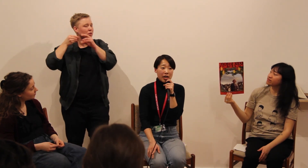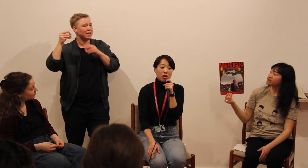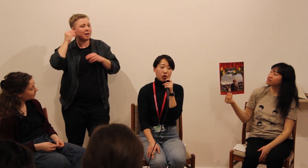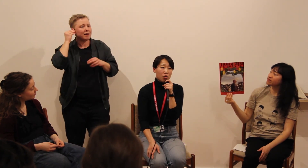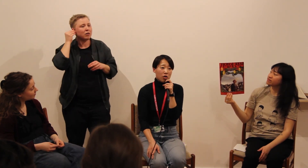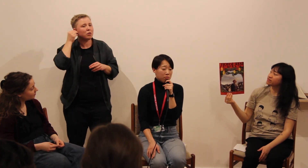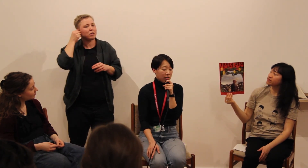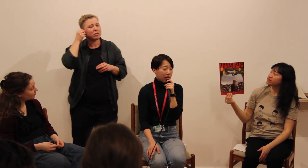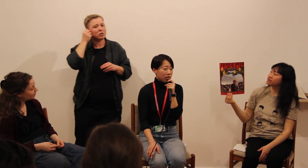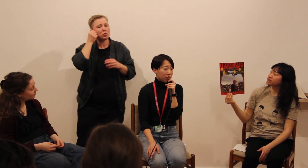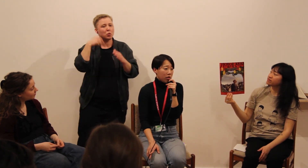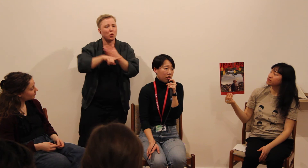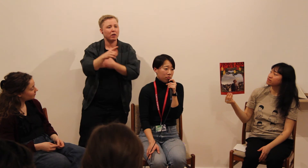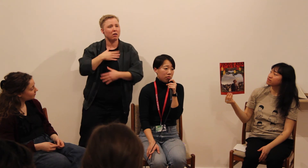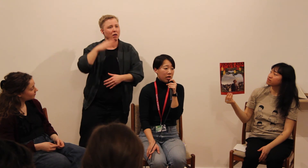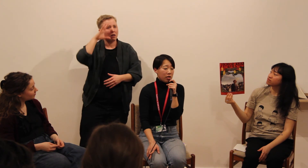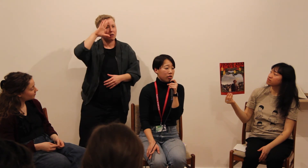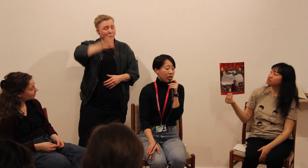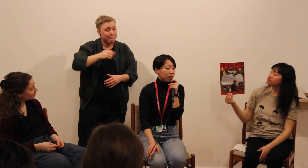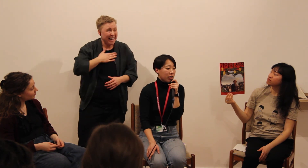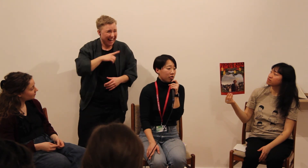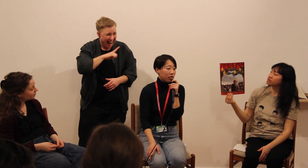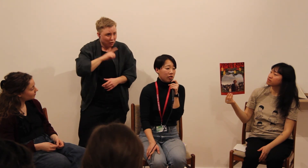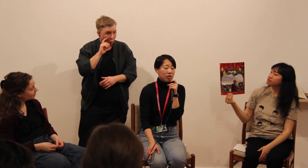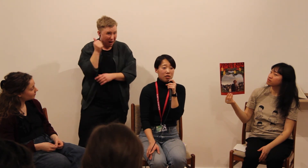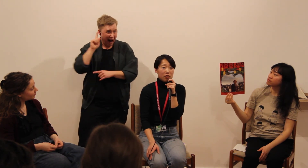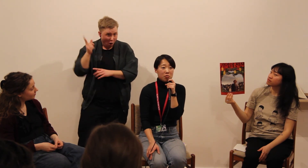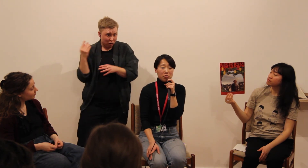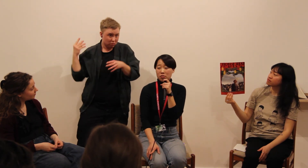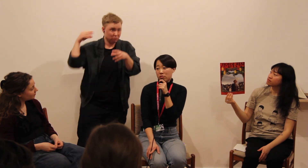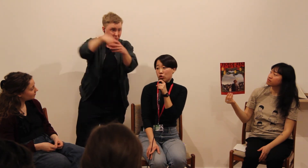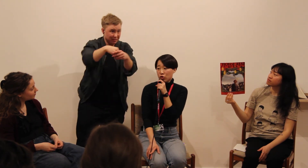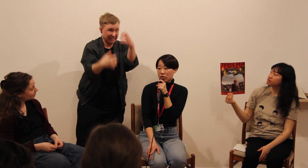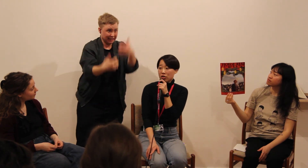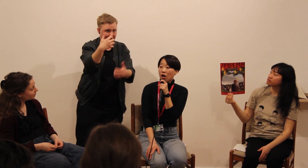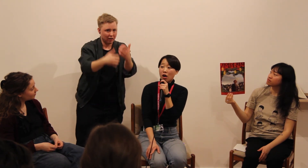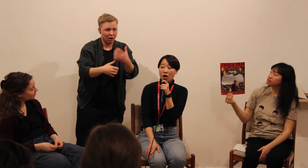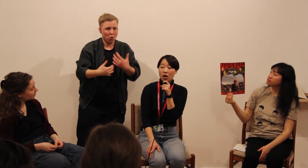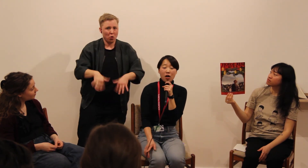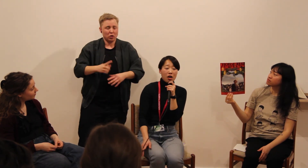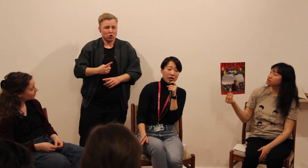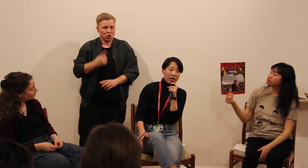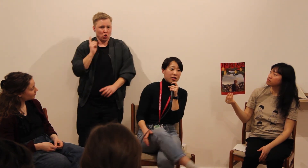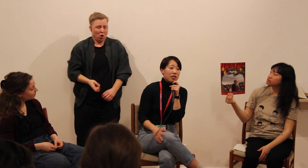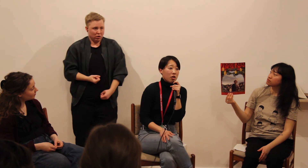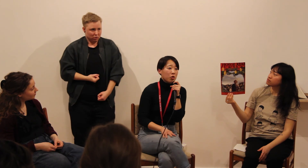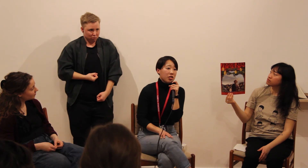und ich wusste nicht ob mein Großvater Zivilisten umgebracht hatte.